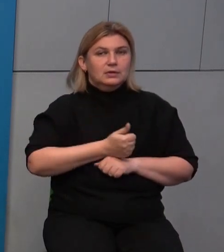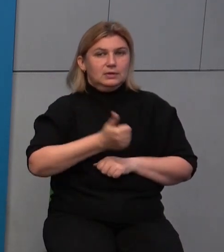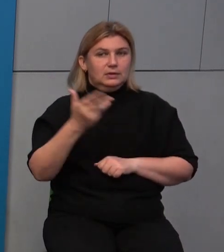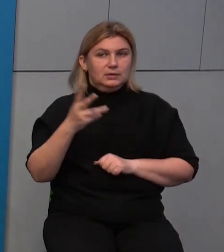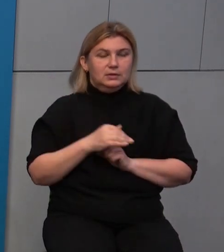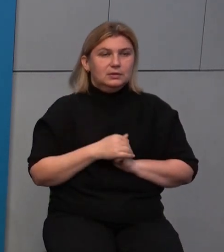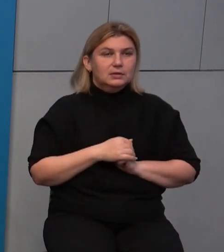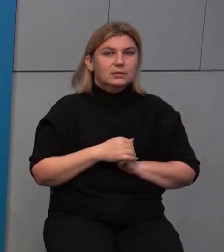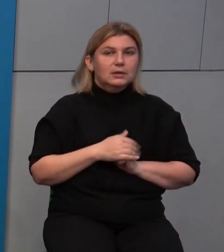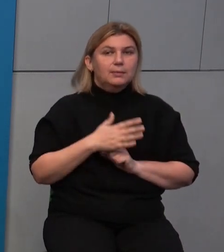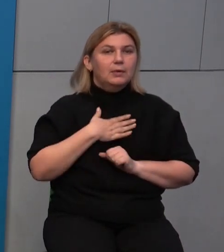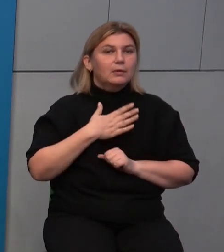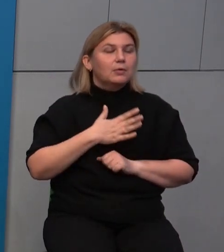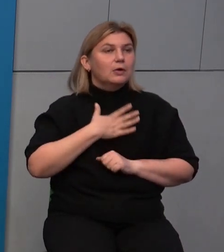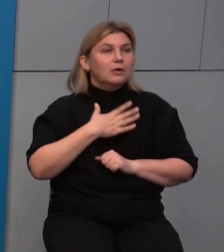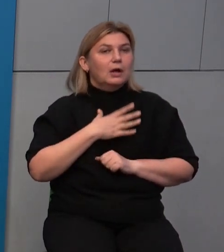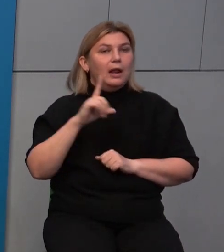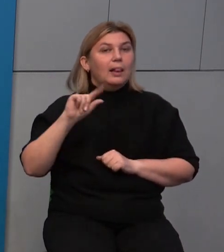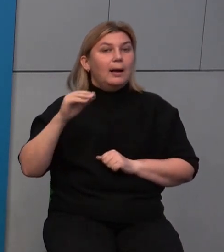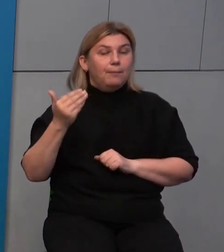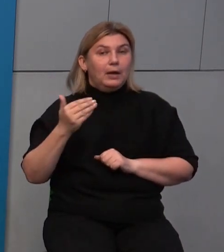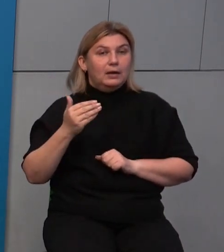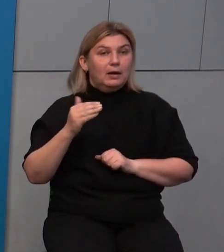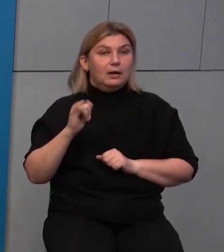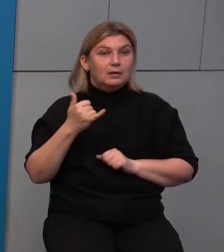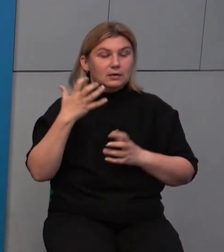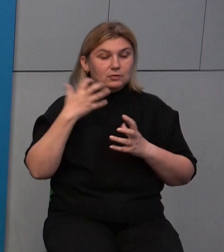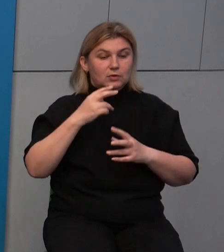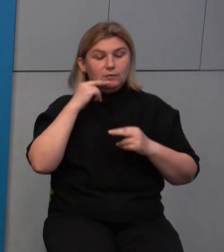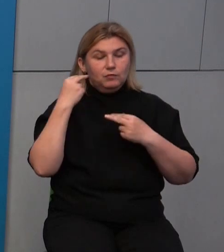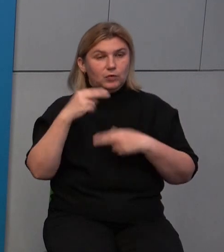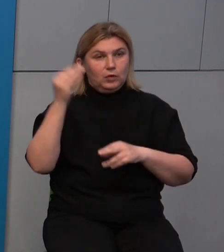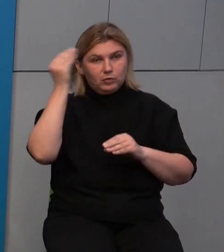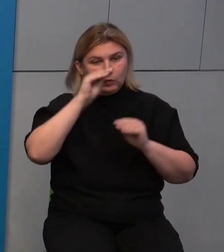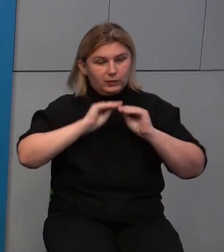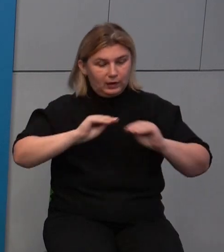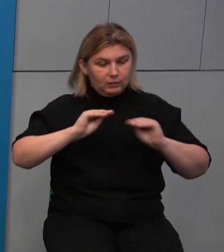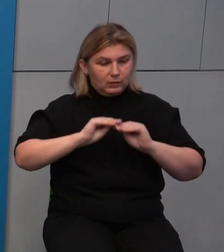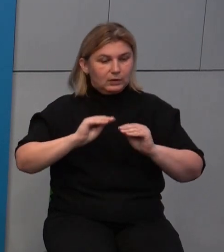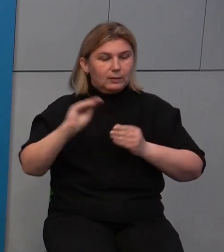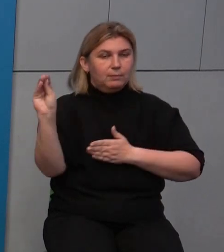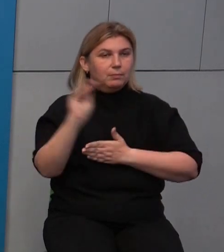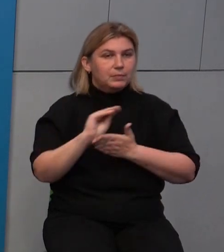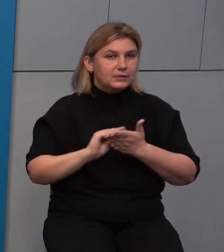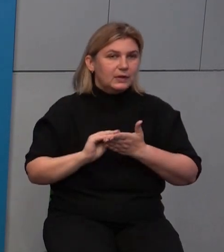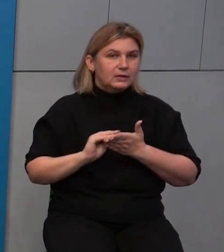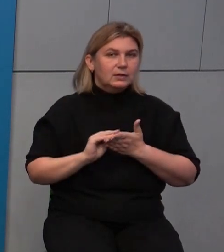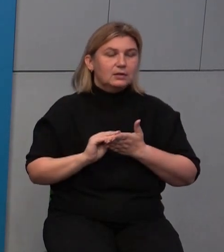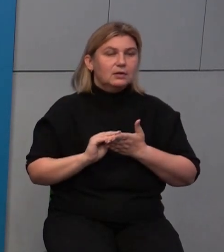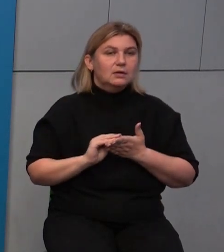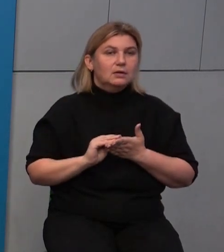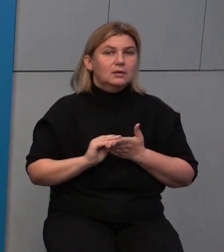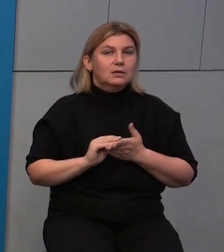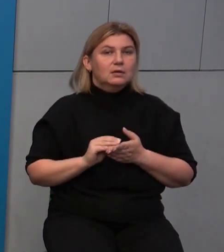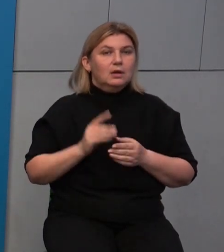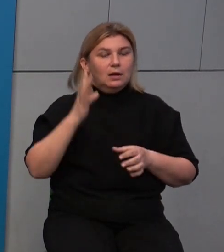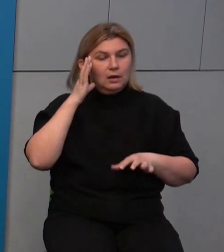I mam takie poczucie, że Lem w momencie, kiedy stwierdził, że chce wrócić do nauki, do pisania esejów, do rozważań filozoficznych,